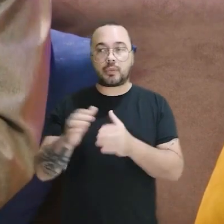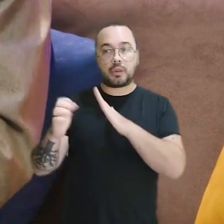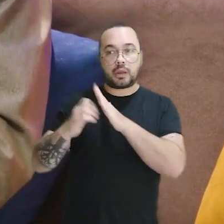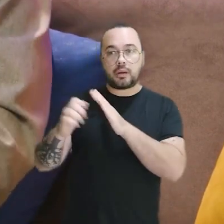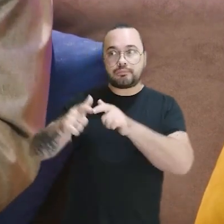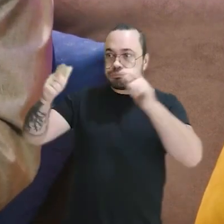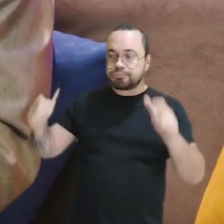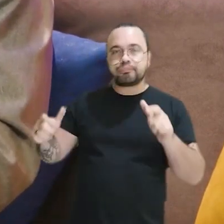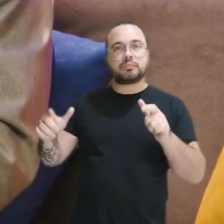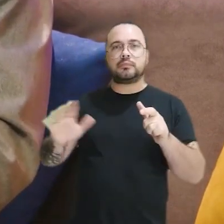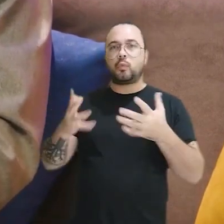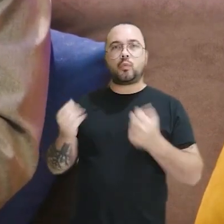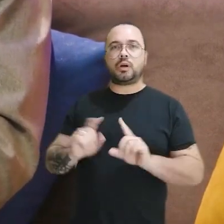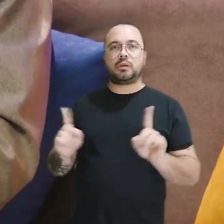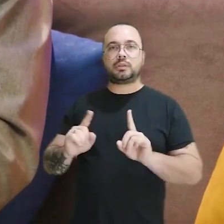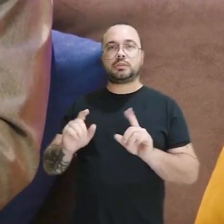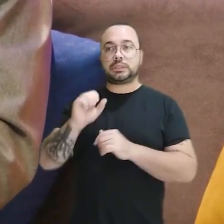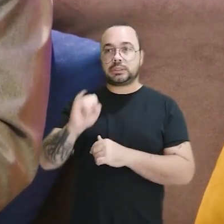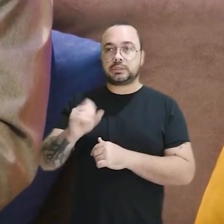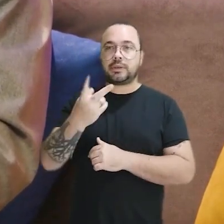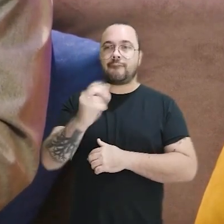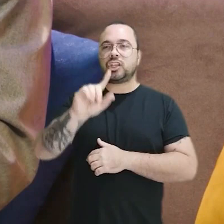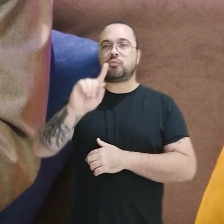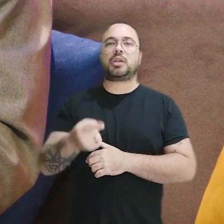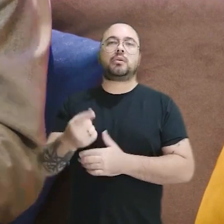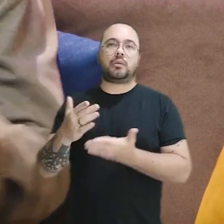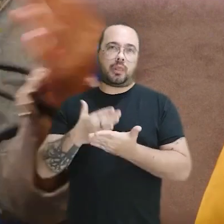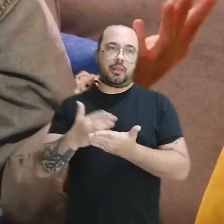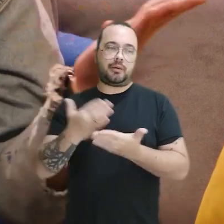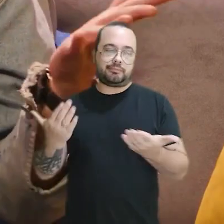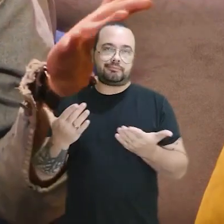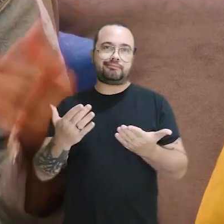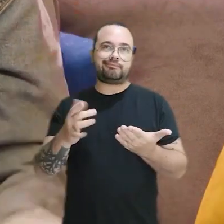Uma editora só vai pegar um cara que vai querer fazer 20 mil e é só best-seller.